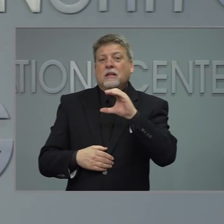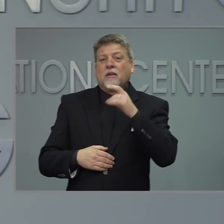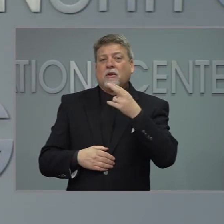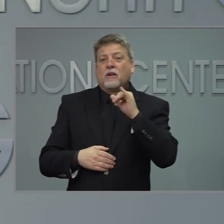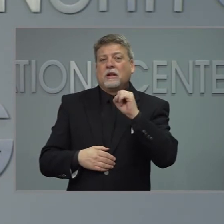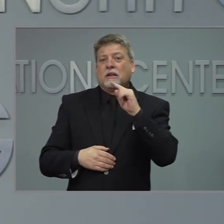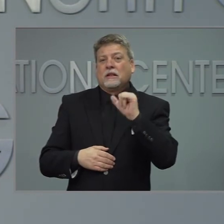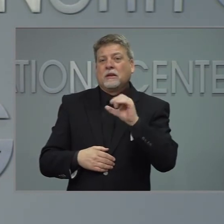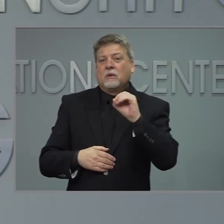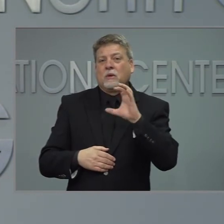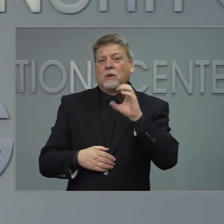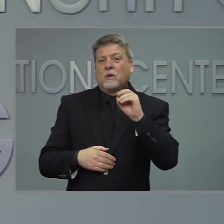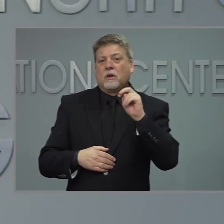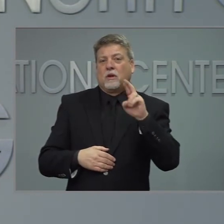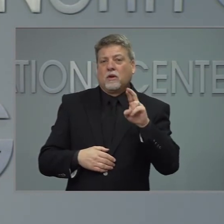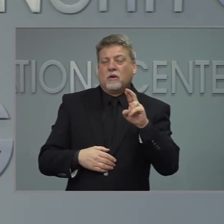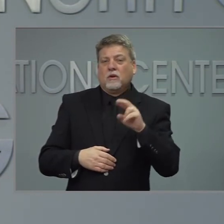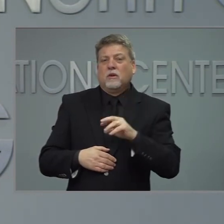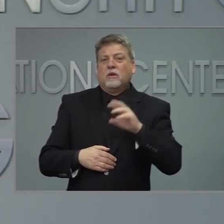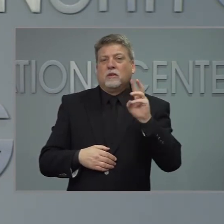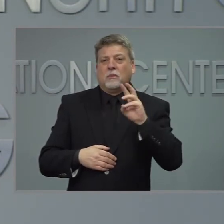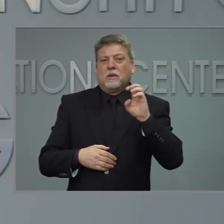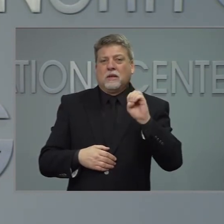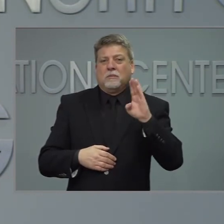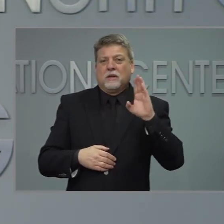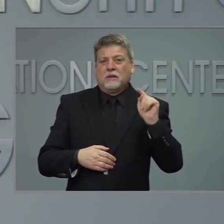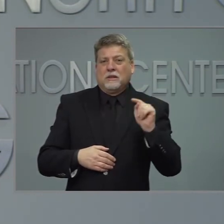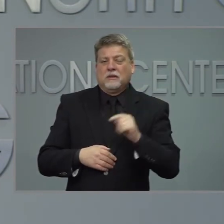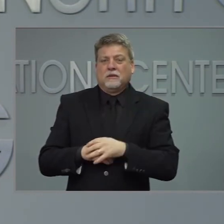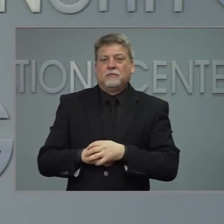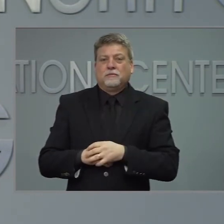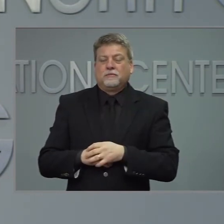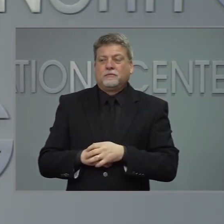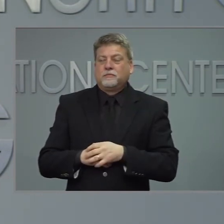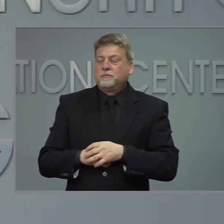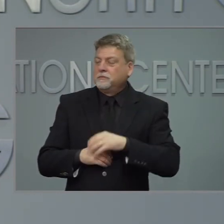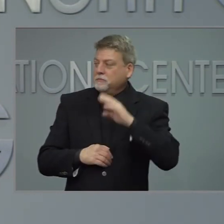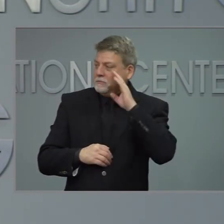La siguiente pregunta es de cristy del TAV y City.